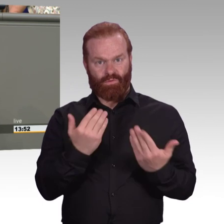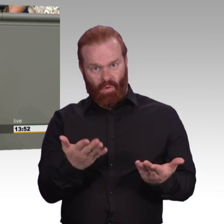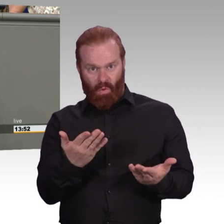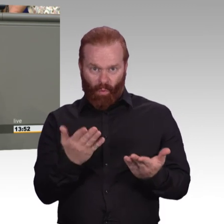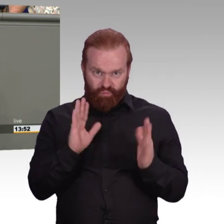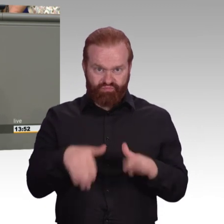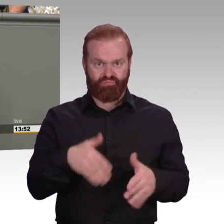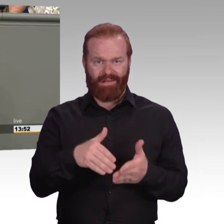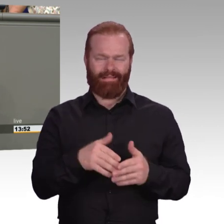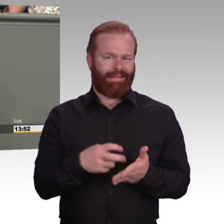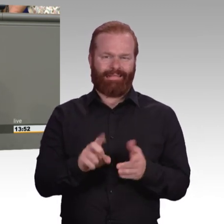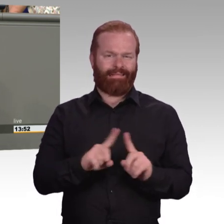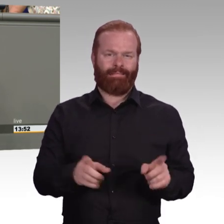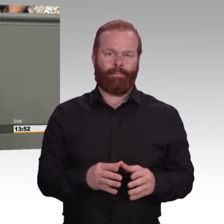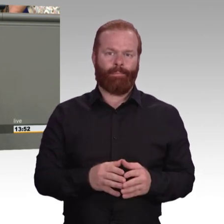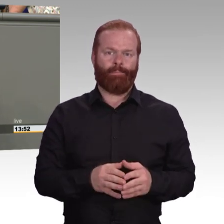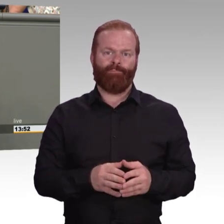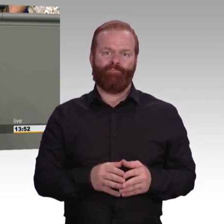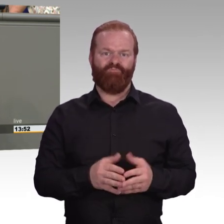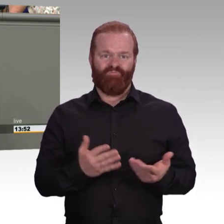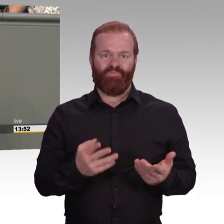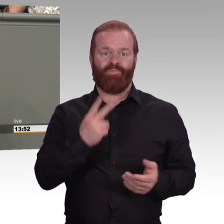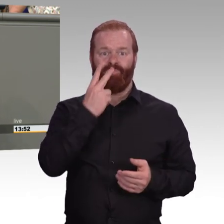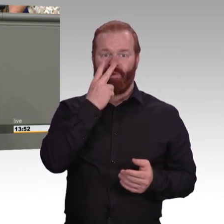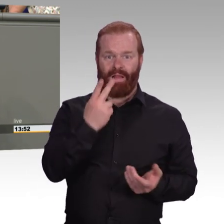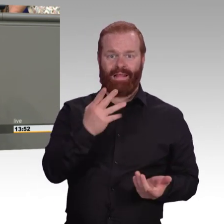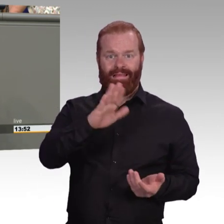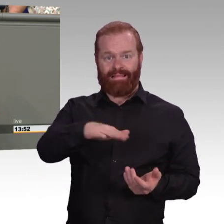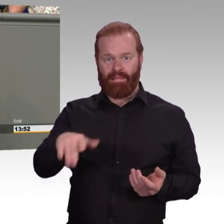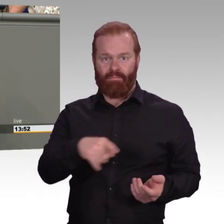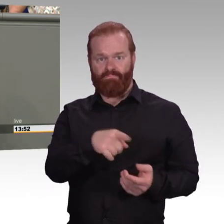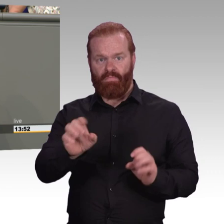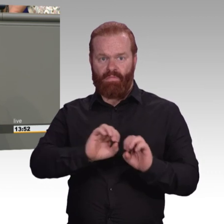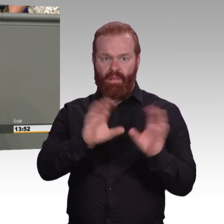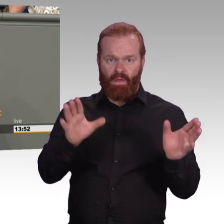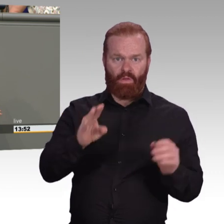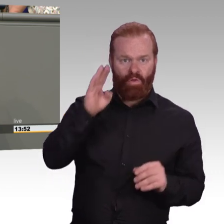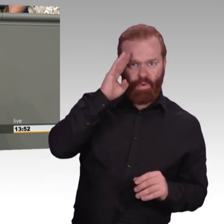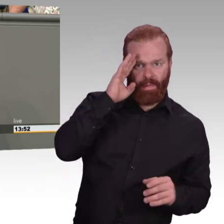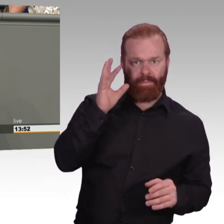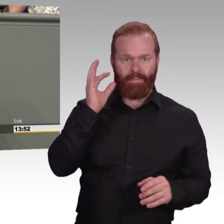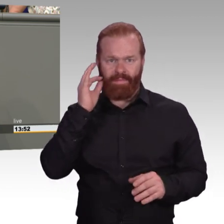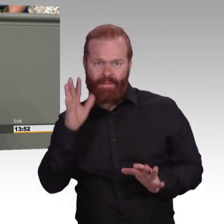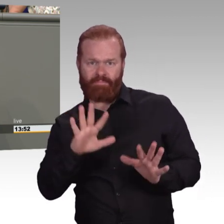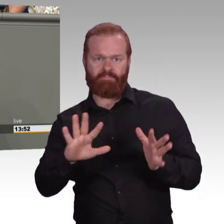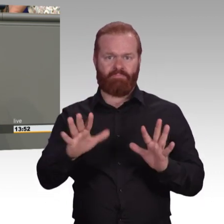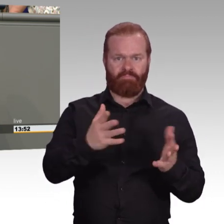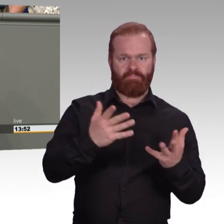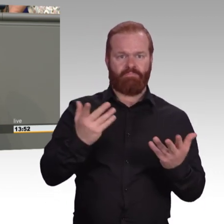und freie Entwicklung der Identität der Kinder weiterhin sorgen, denn diese Kinder können sich nicht wehren.